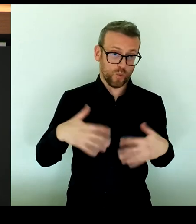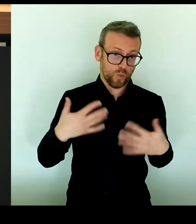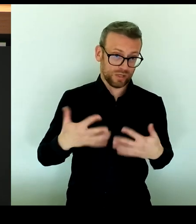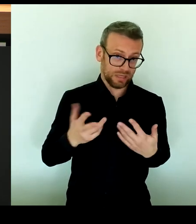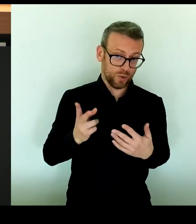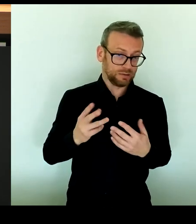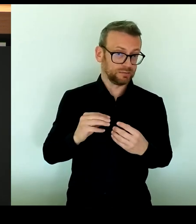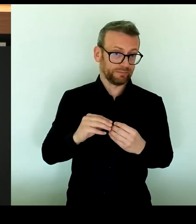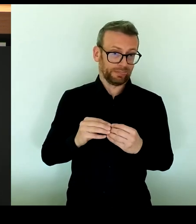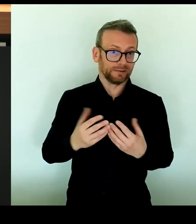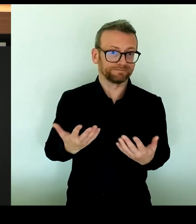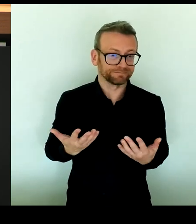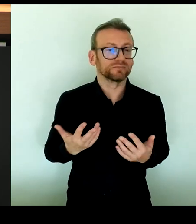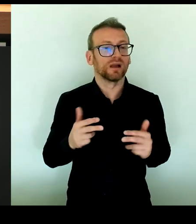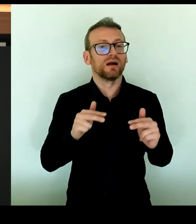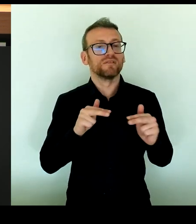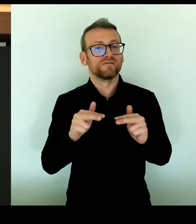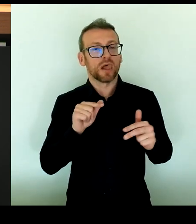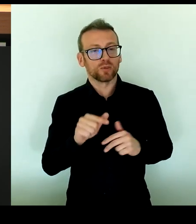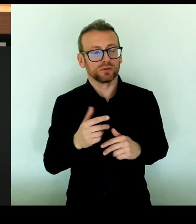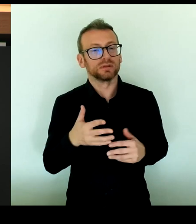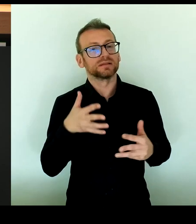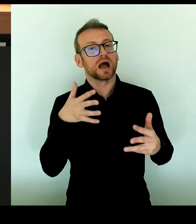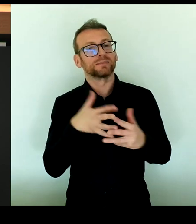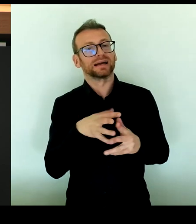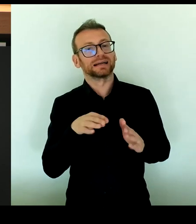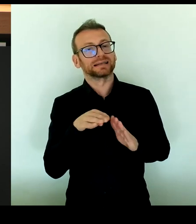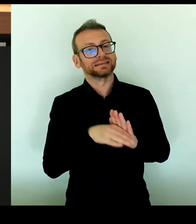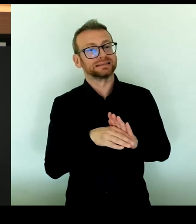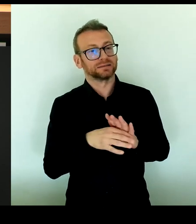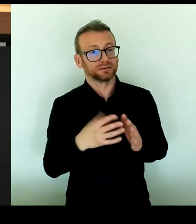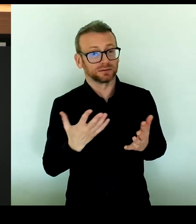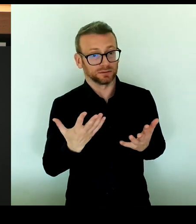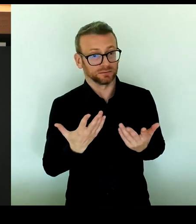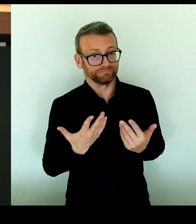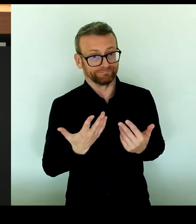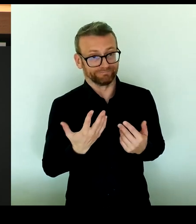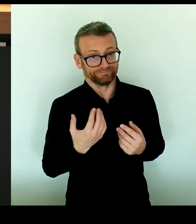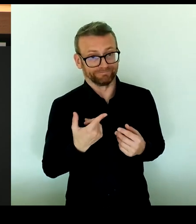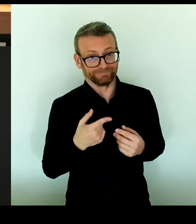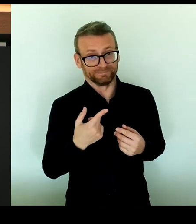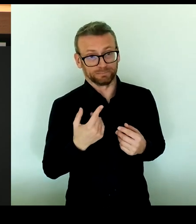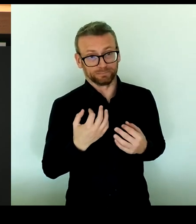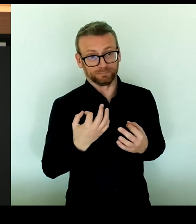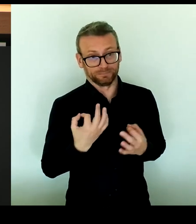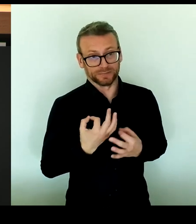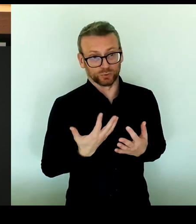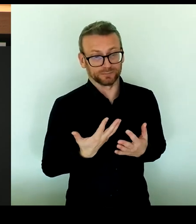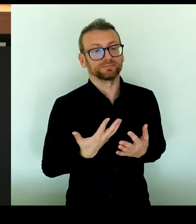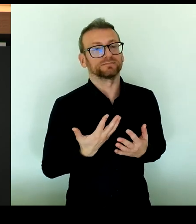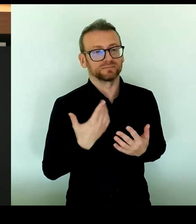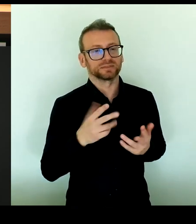mit entsprechenden gesetzlichen Grundlagen und den nötigen Befugnissen. Vielen Dank für Ihre Aufmerksamkeit.